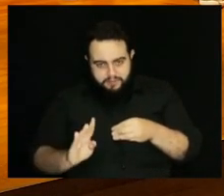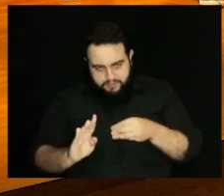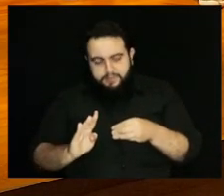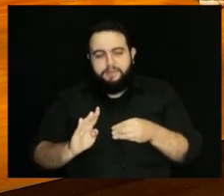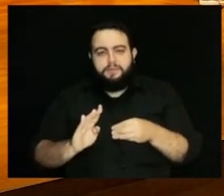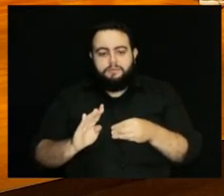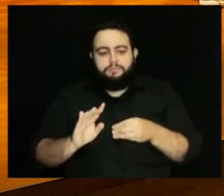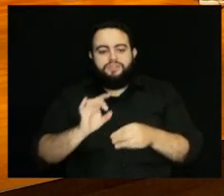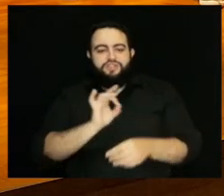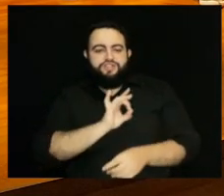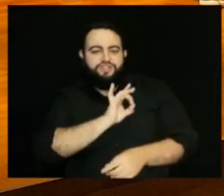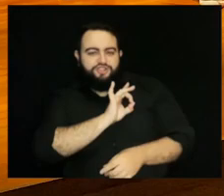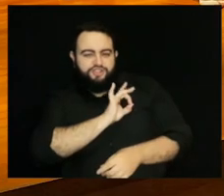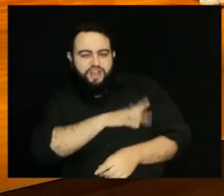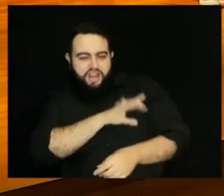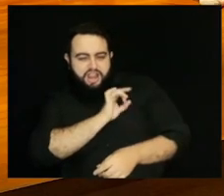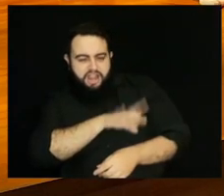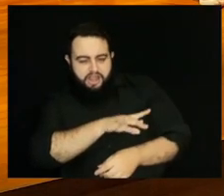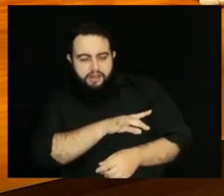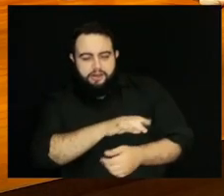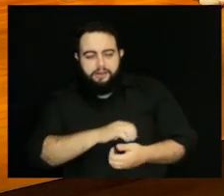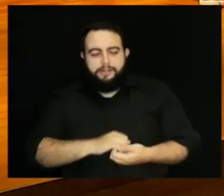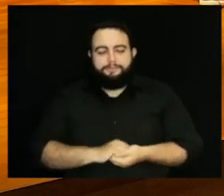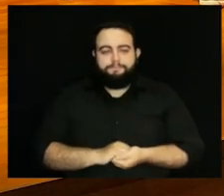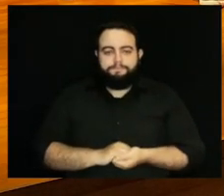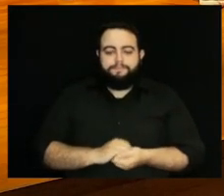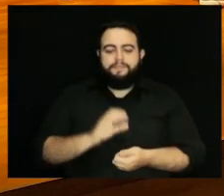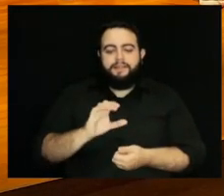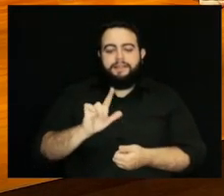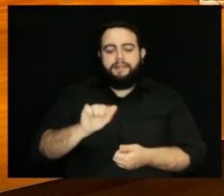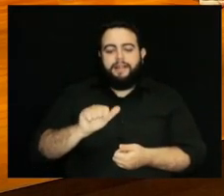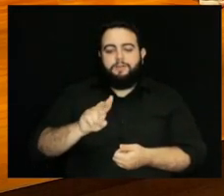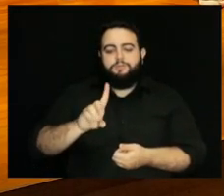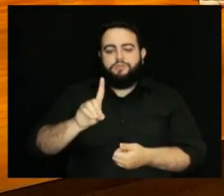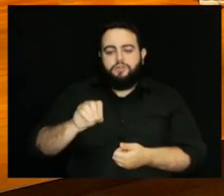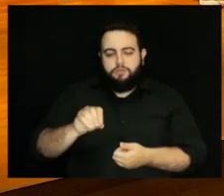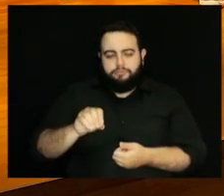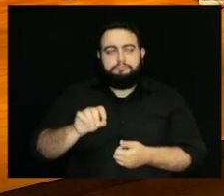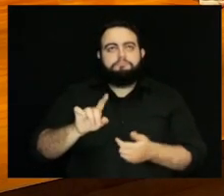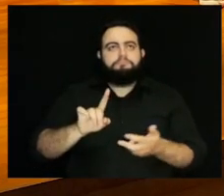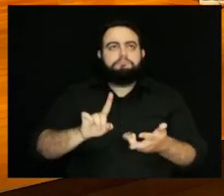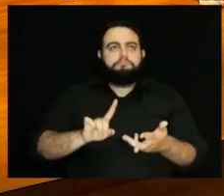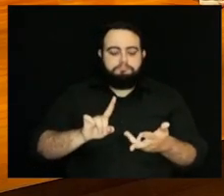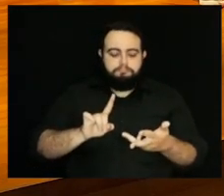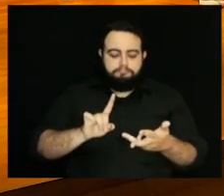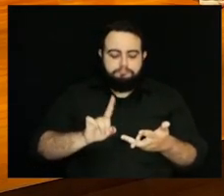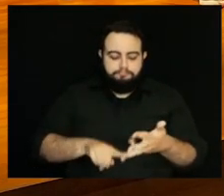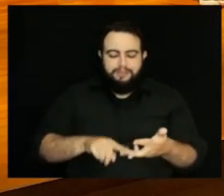pro Chile, depois pra Argentina; o Cláudio Vera Cruz, o Nelson Coelho de Castro que até então só